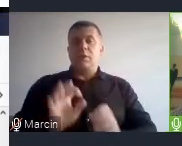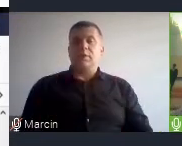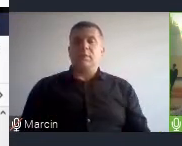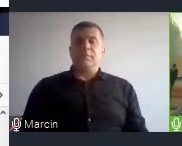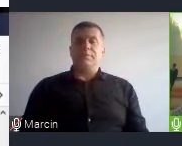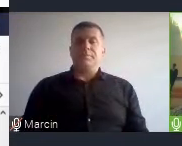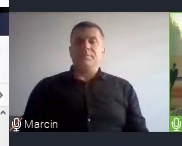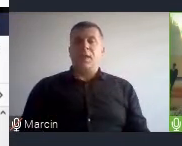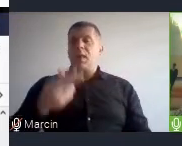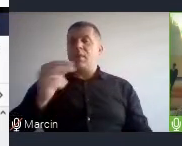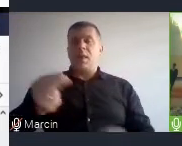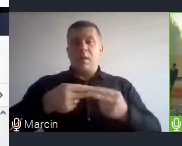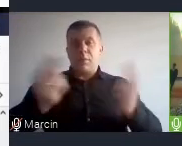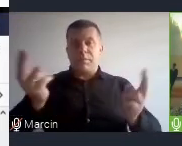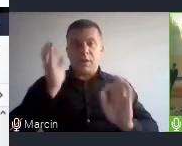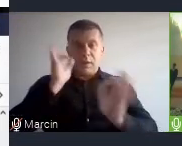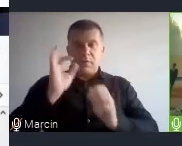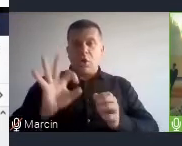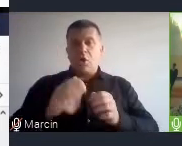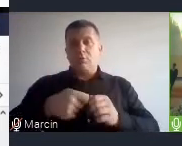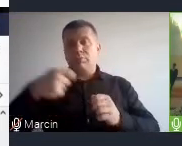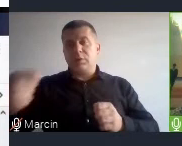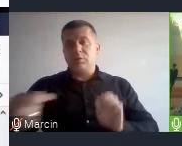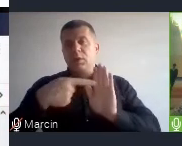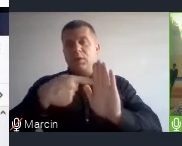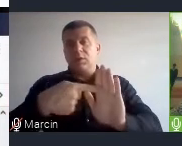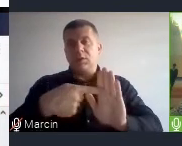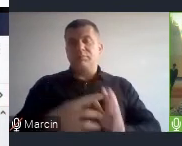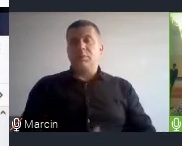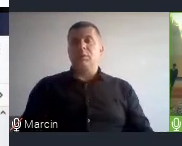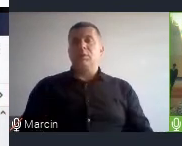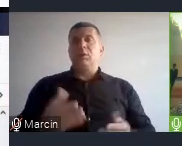Nie publikowanie informacji o przedłużeniu terminu składania ofert